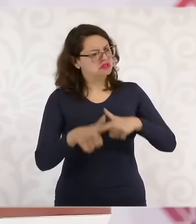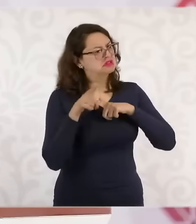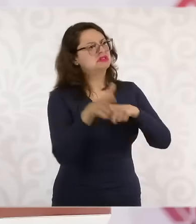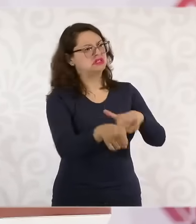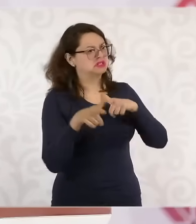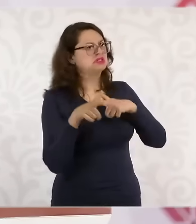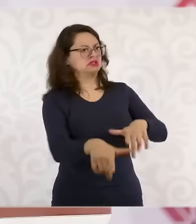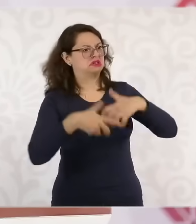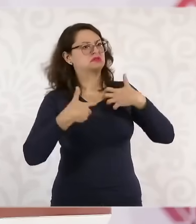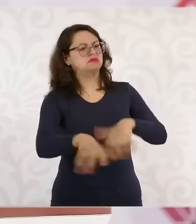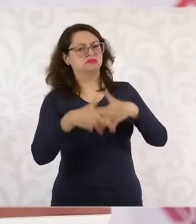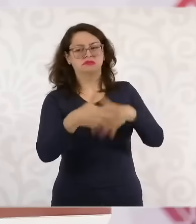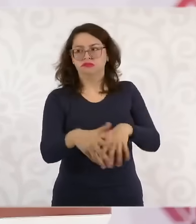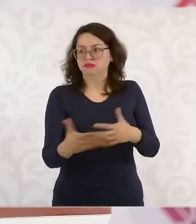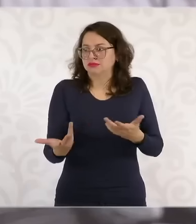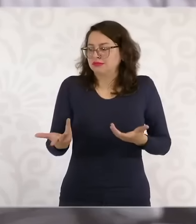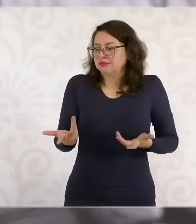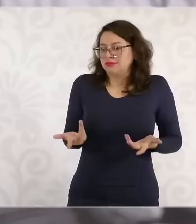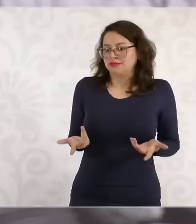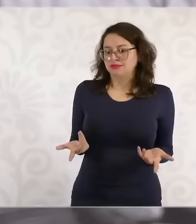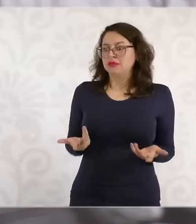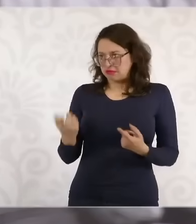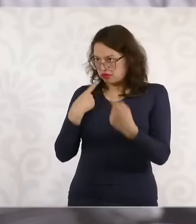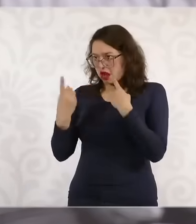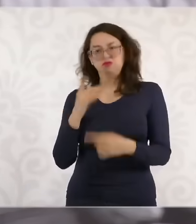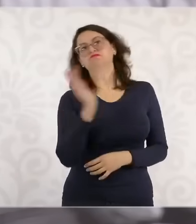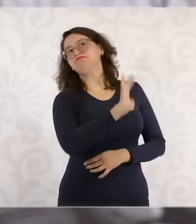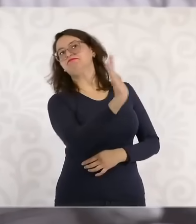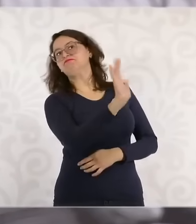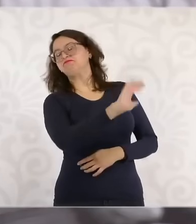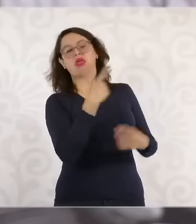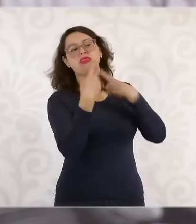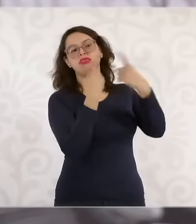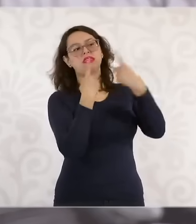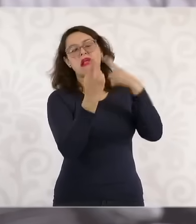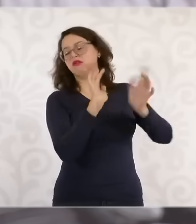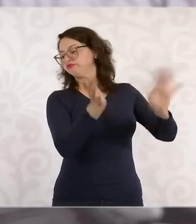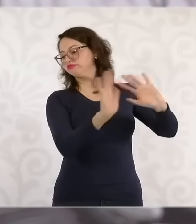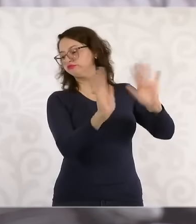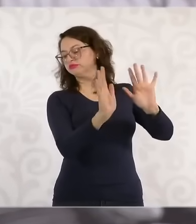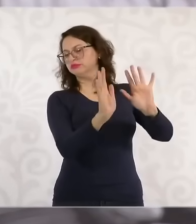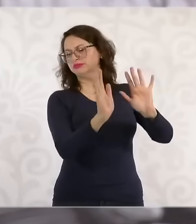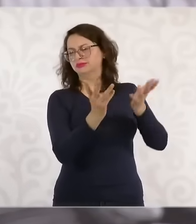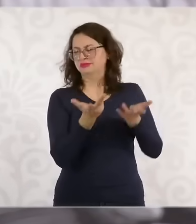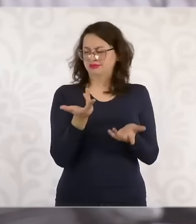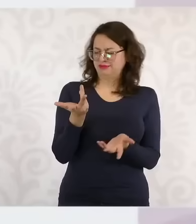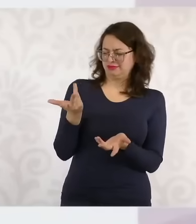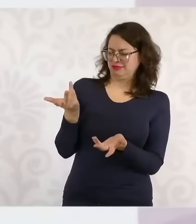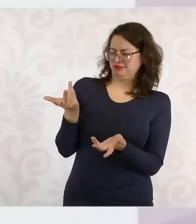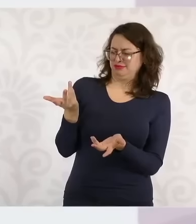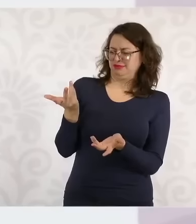aparente sin que se quieran sentar a la mesa. Pues díganme ustedes qué es. Sí nos pasa,